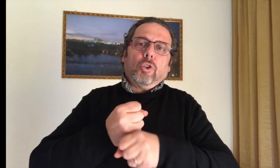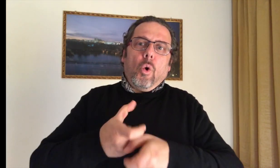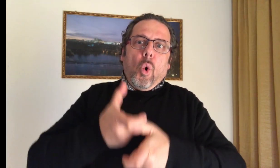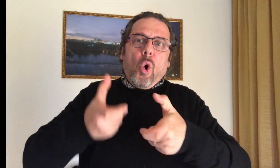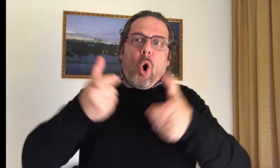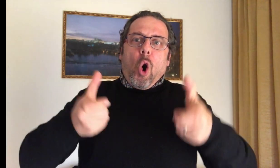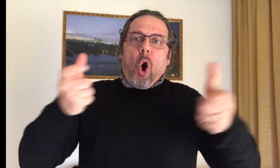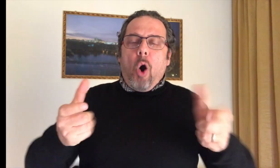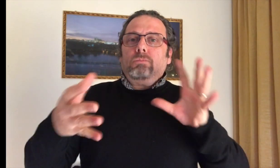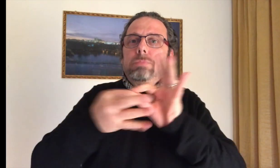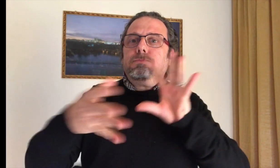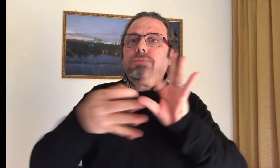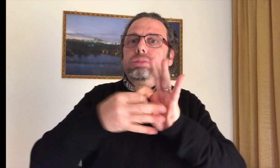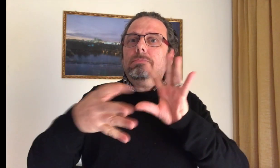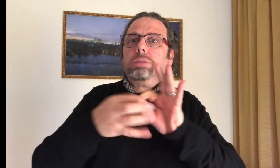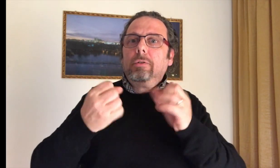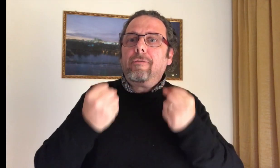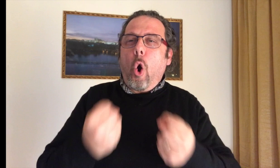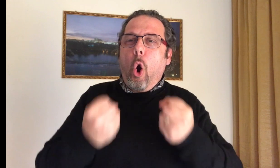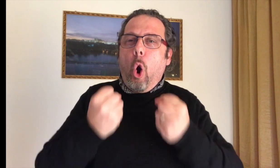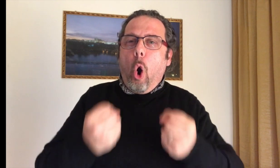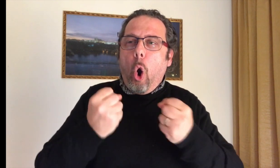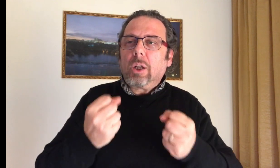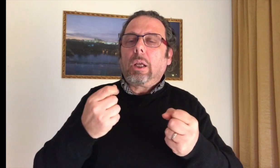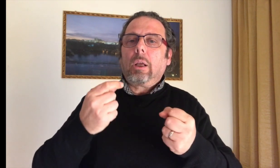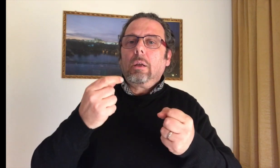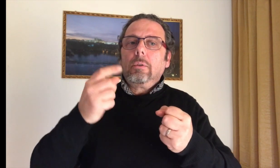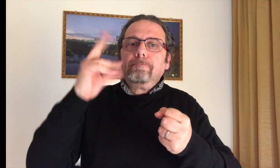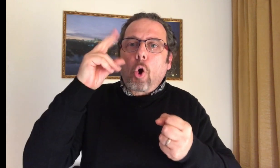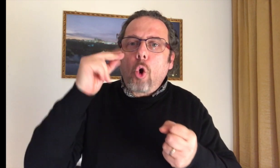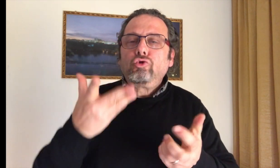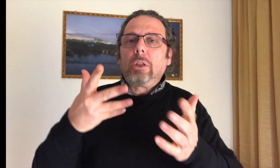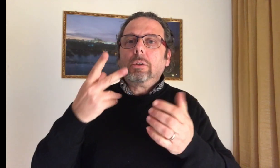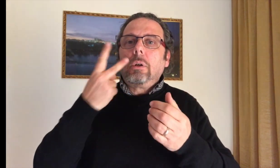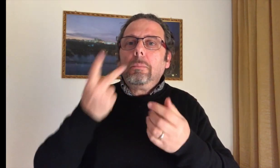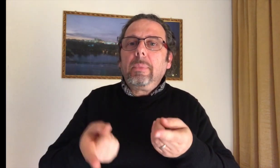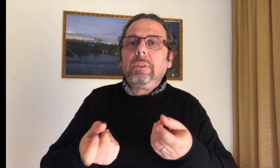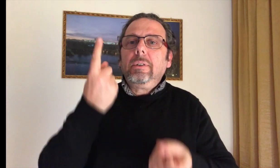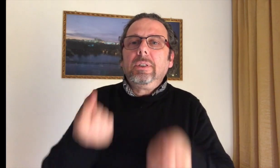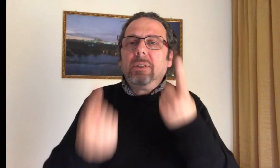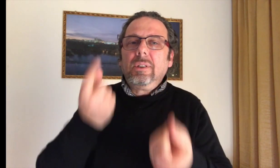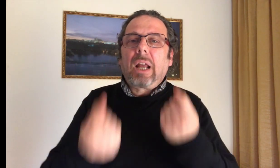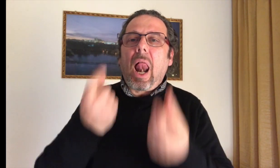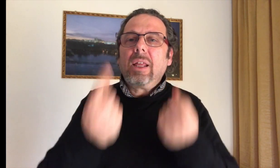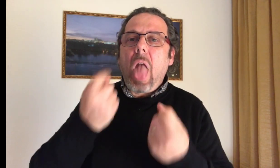cose all’interno della squadra ma poi le difficoltà si sono superate. ORA si lavora meglio e sempre di